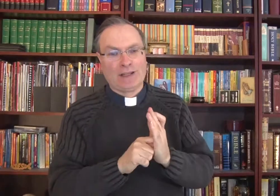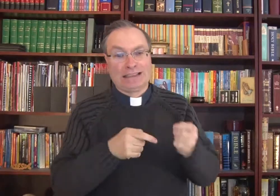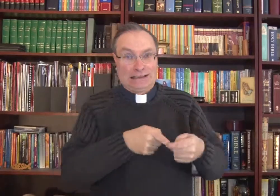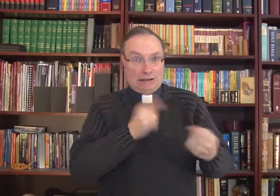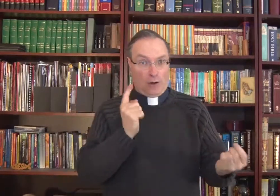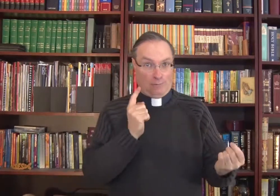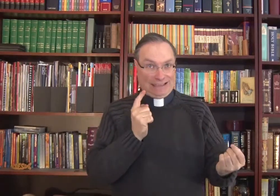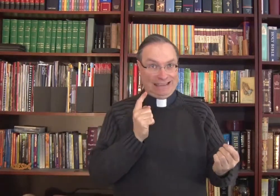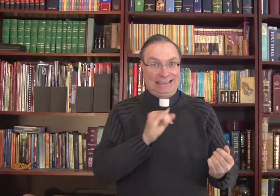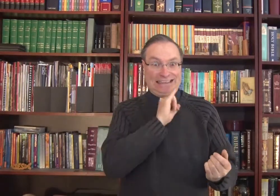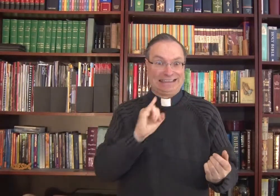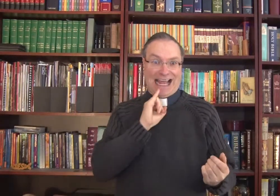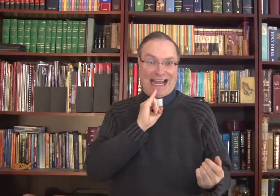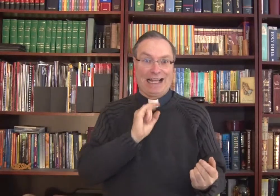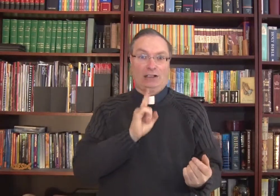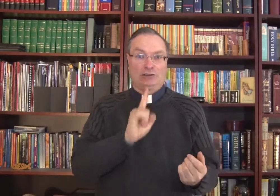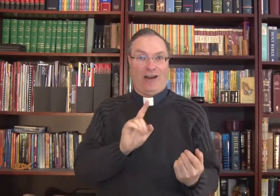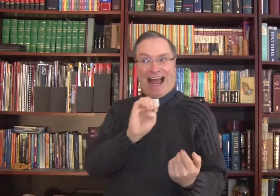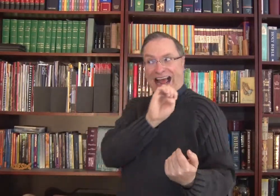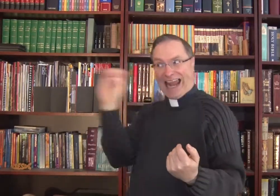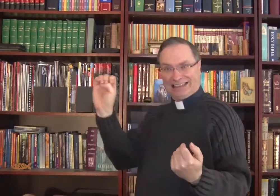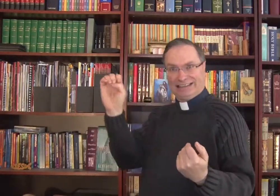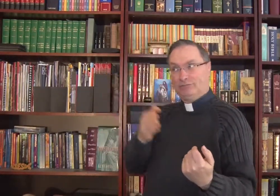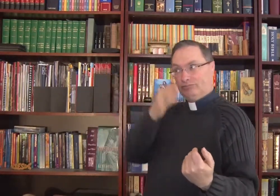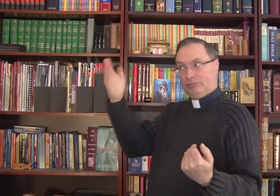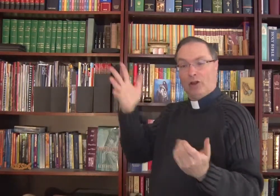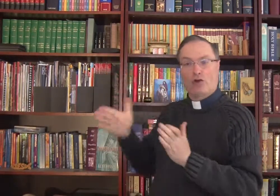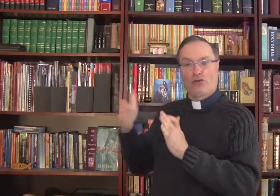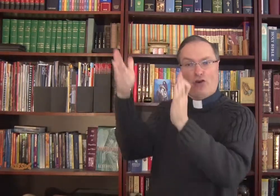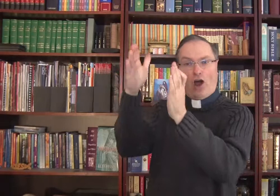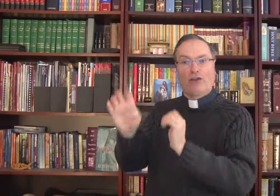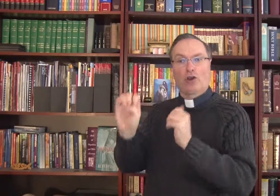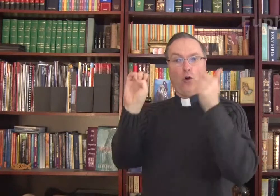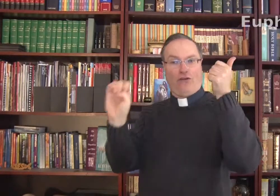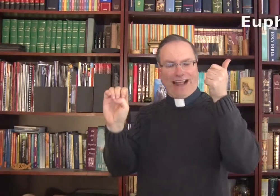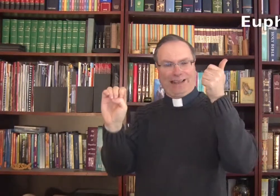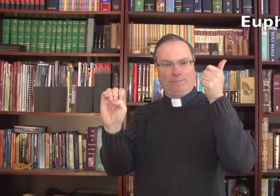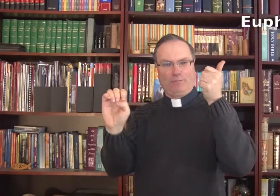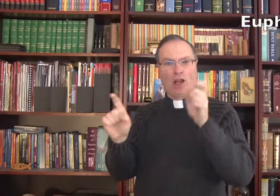les ennemis d’Israël étaient à l’est du fleuve appelé Euphrate